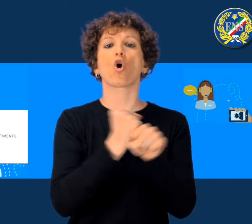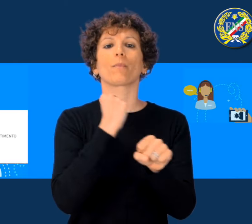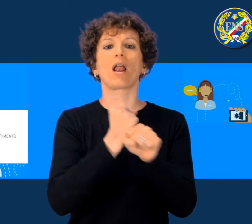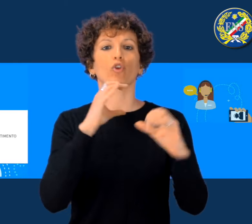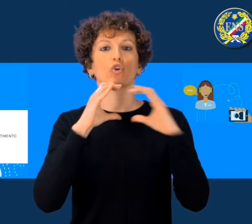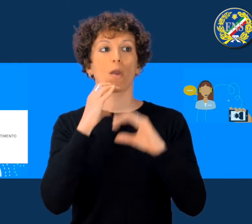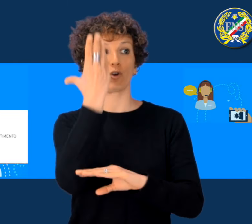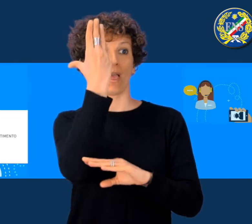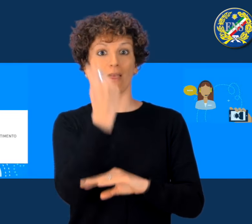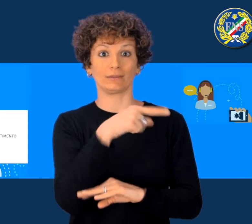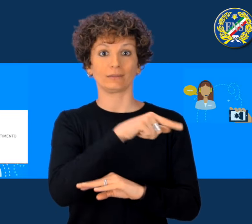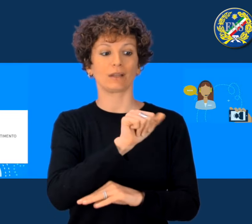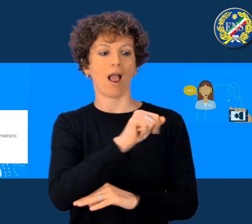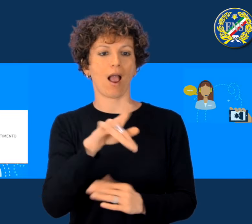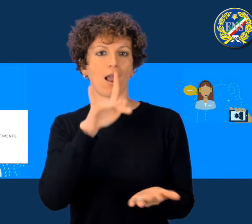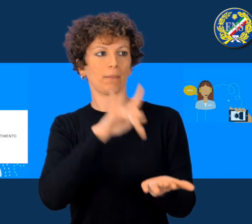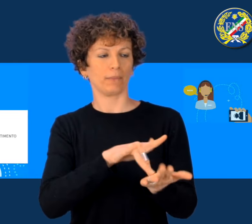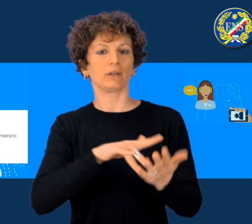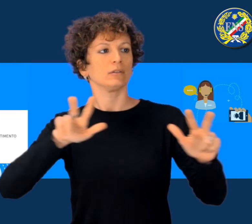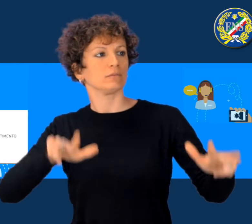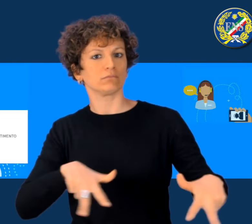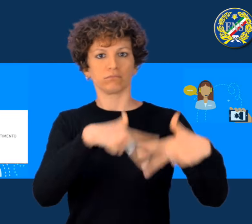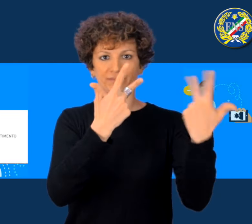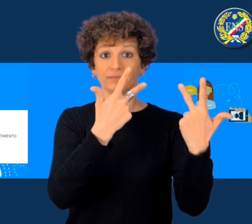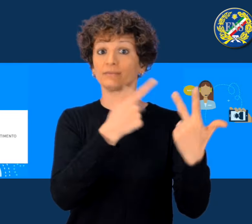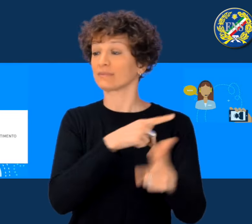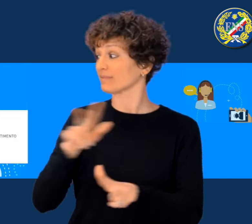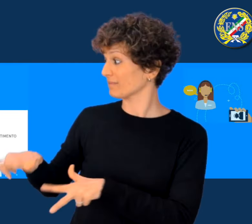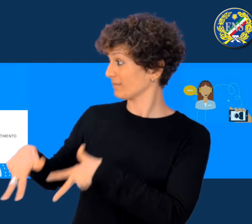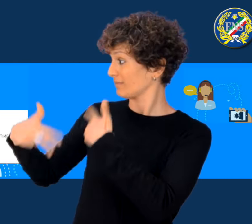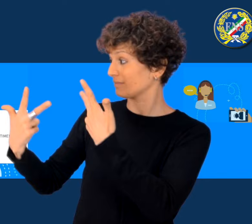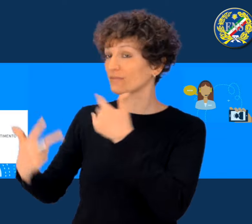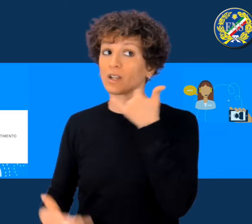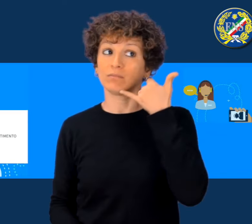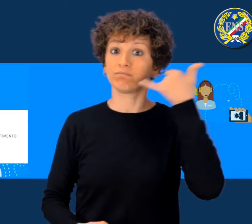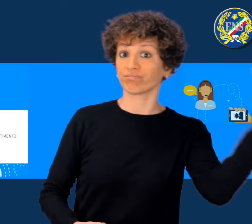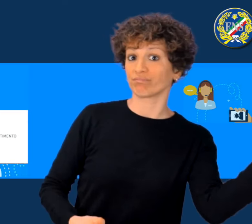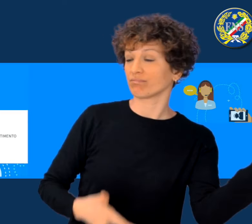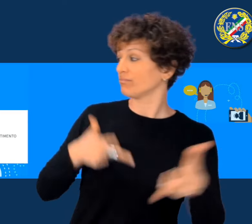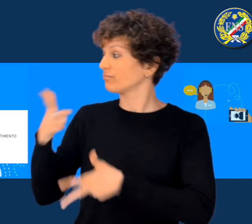un operatore del Comunic@ENS, esperto in Lingua dei Segni Italiana, che a sua volta telefonerà all’udente